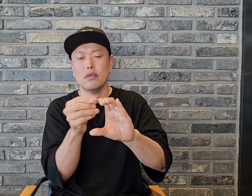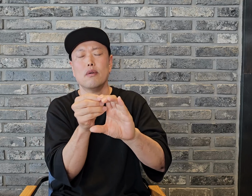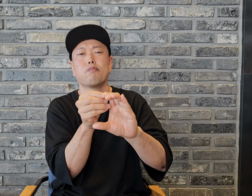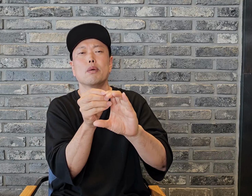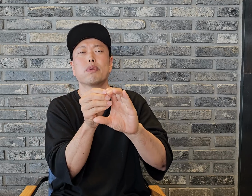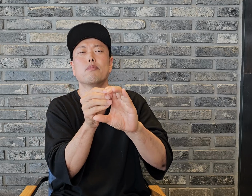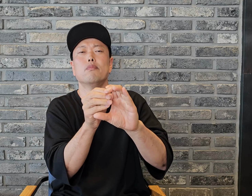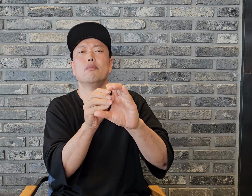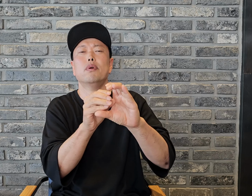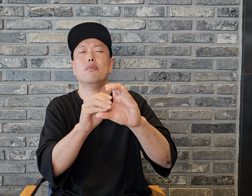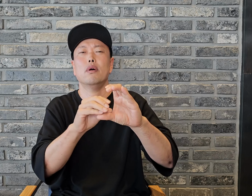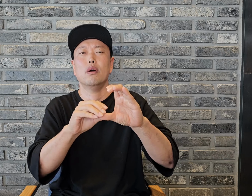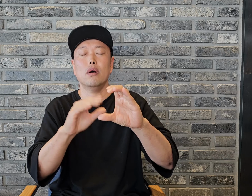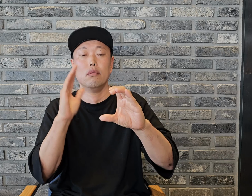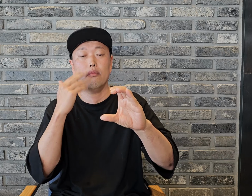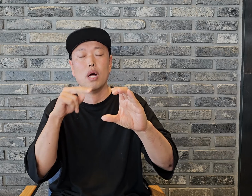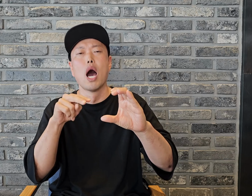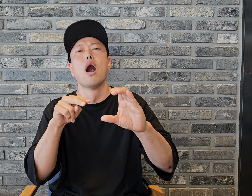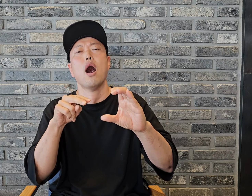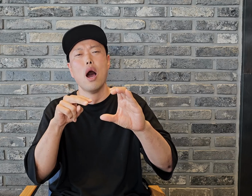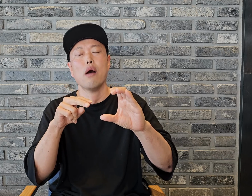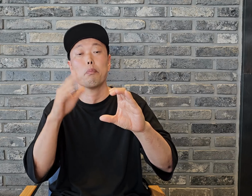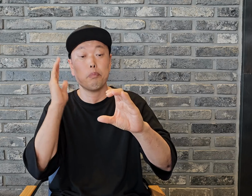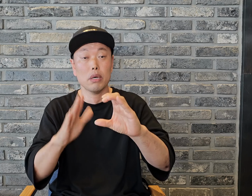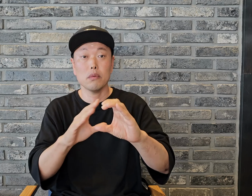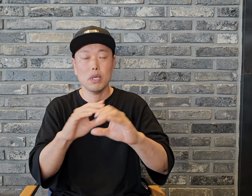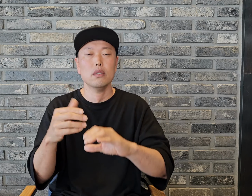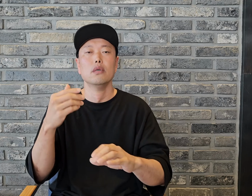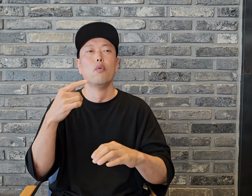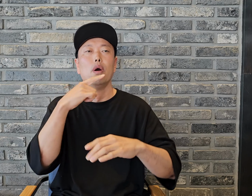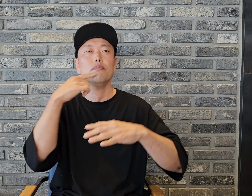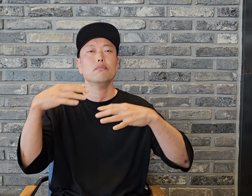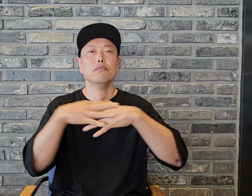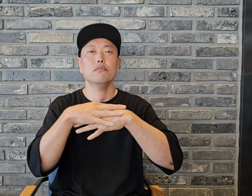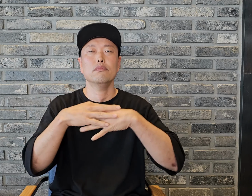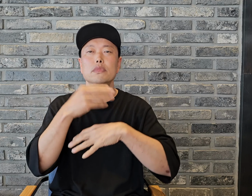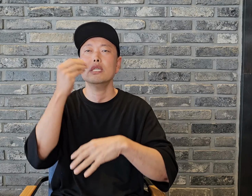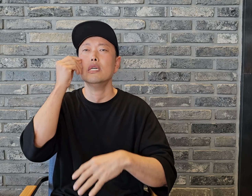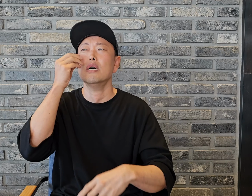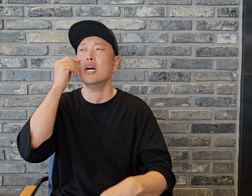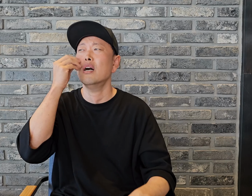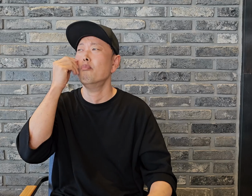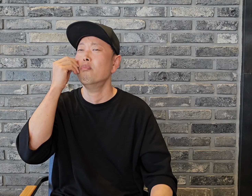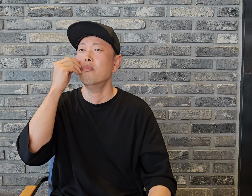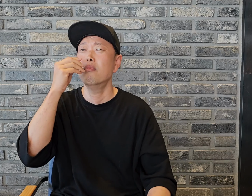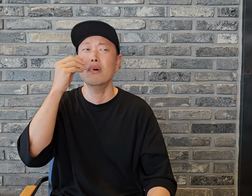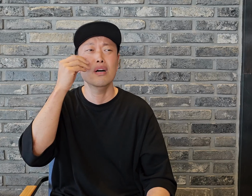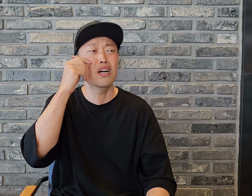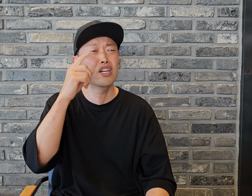Solche Dinge können Sie anhand dieses Ausdrucks verstehen. Wäre es genug, es auszudrücken? durch das Hinzufügen des Wortes „Öl für Blutgefäße“?